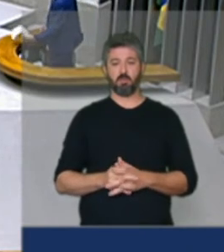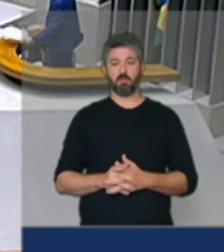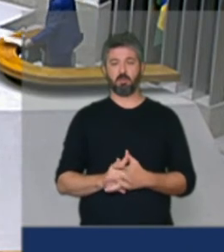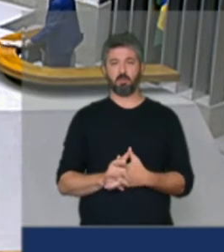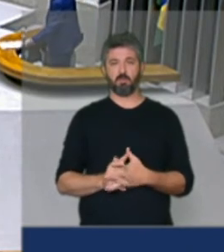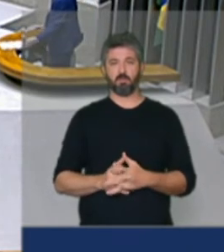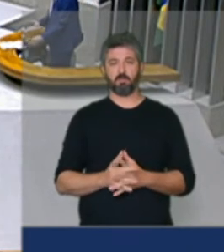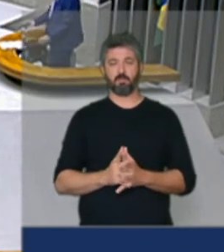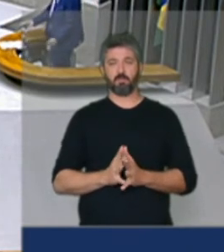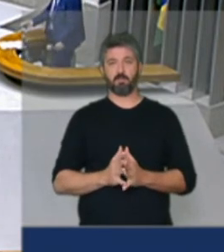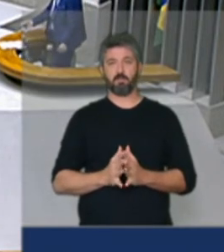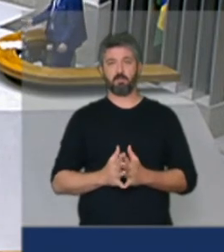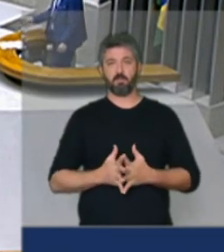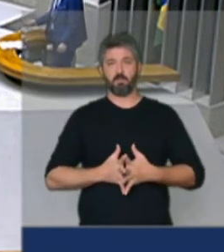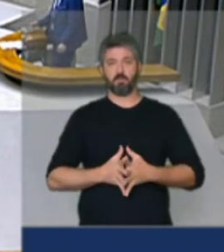DEPUTADO TEM VOSSA EXCELÊNCIA A PALAVRA, DEPUTADO MARCELO